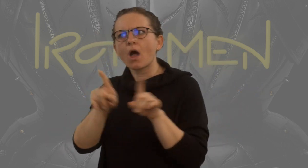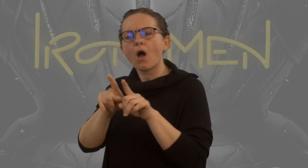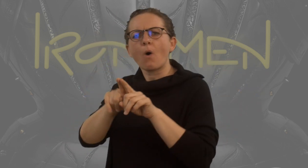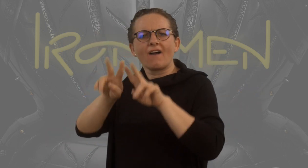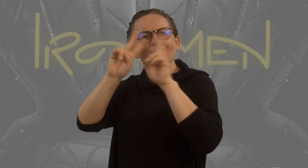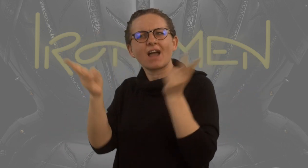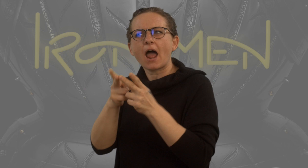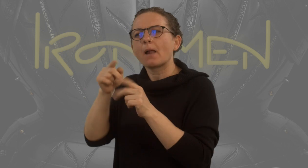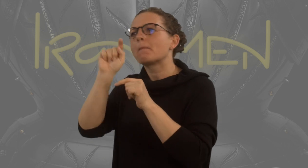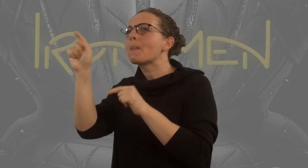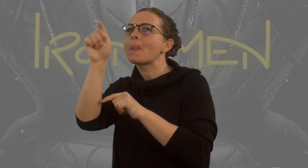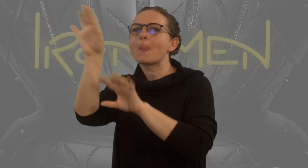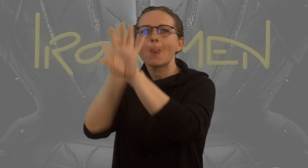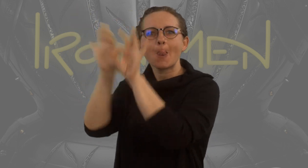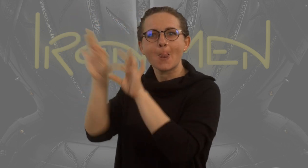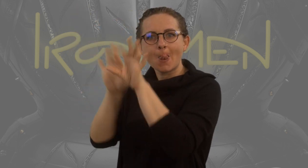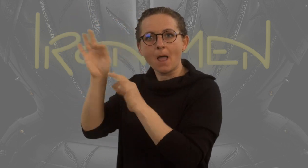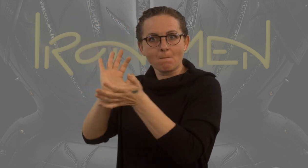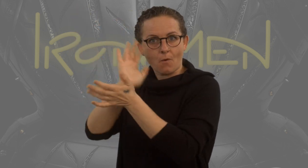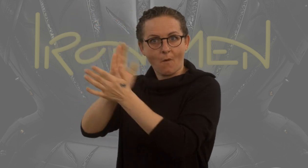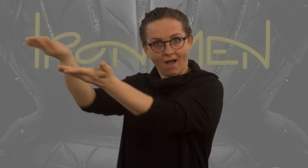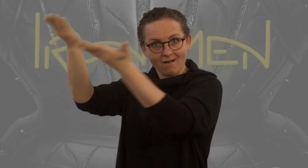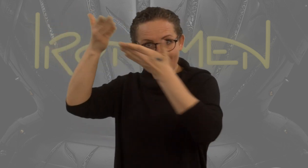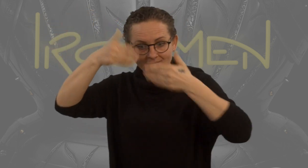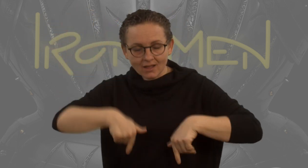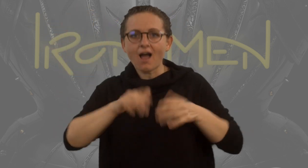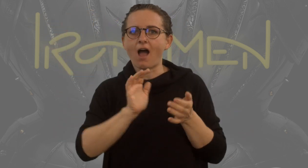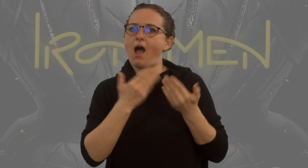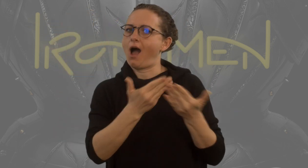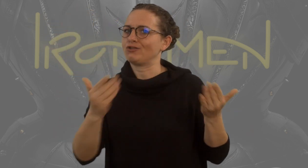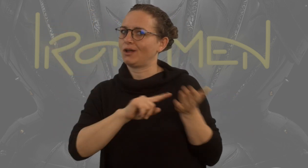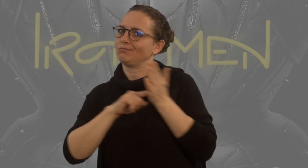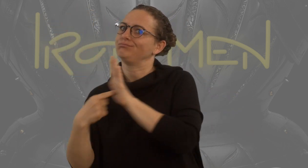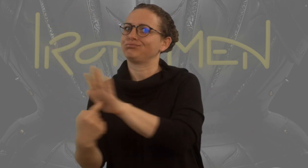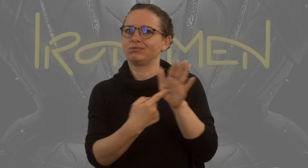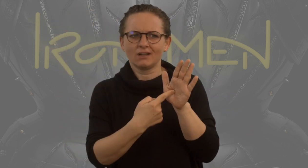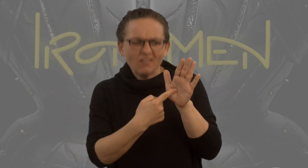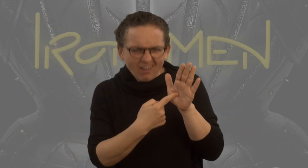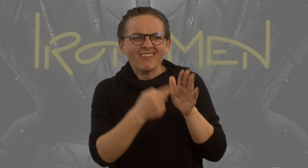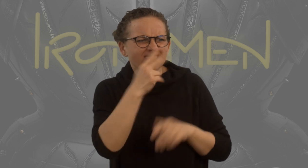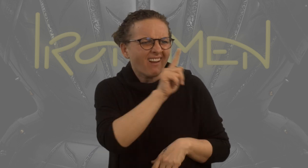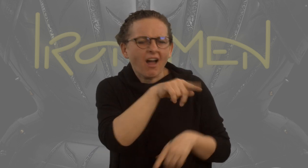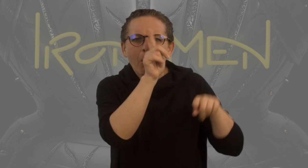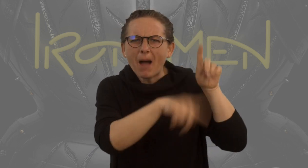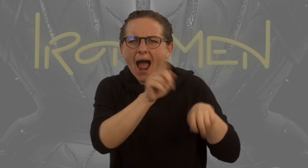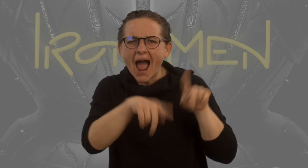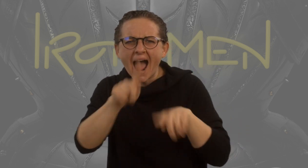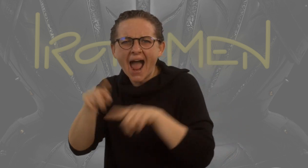ergänzt durch internationale Leihgaben werfen ein abwechslungsreiches und unterhaltsames Licht